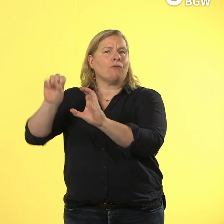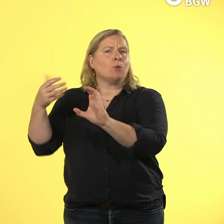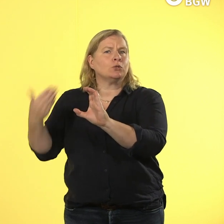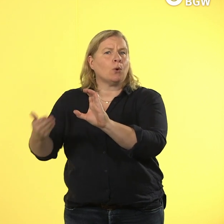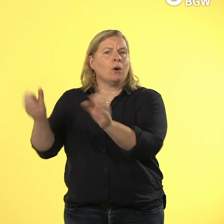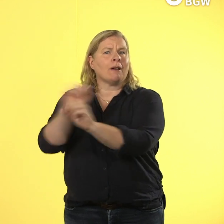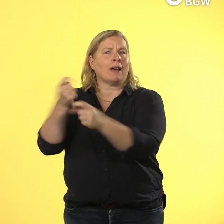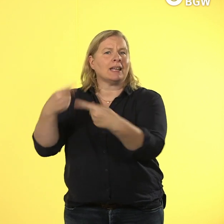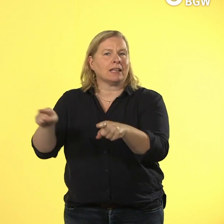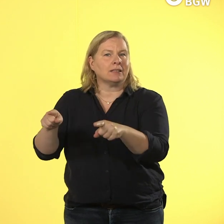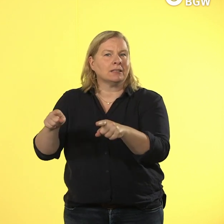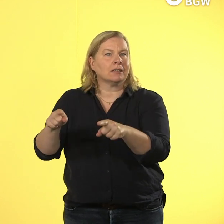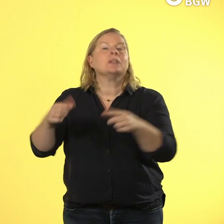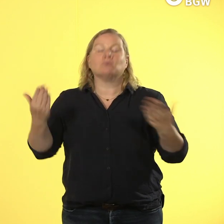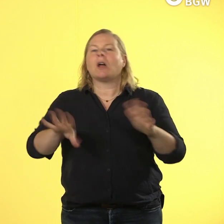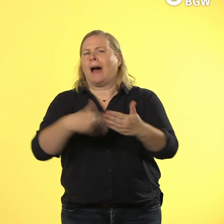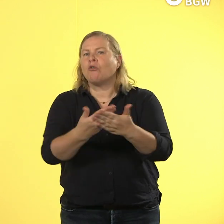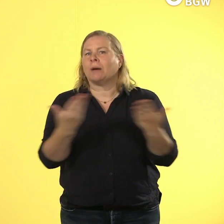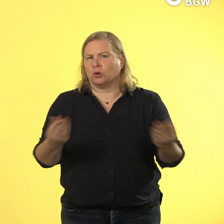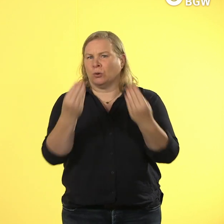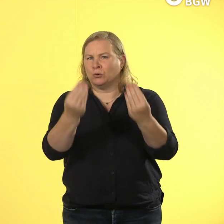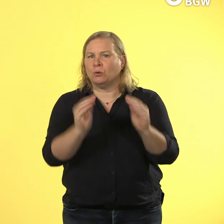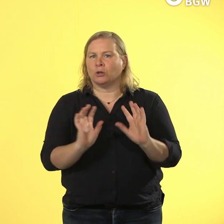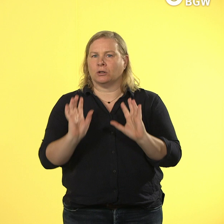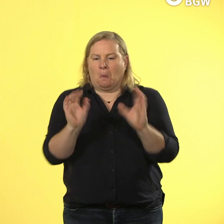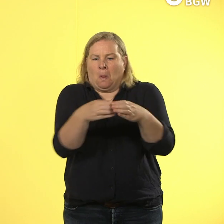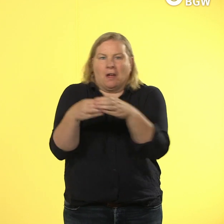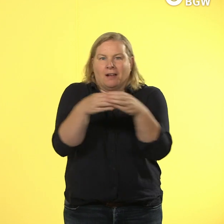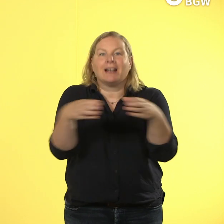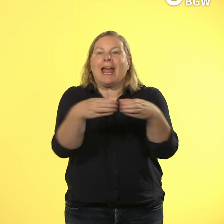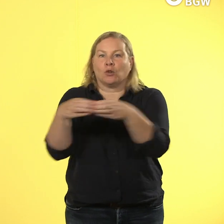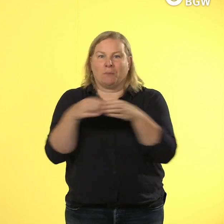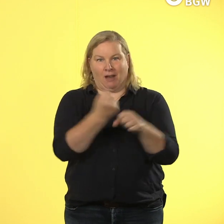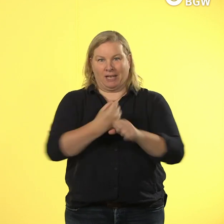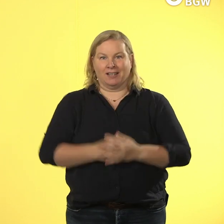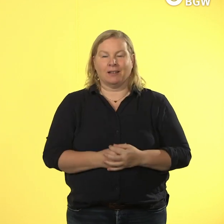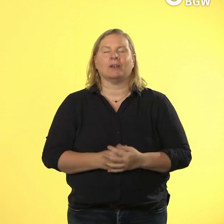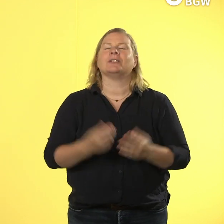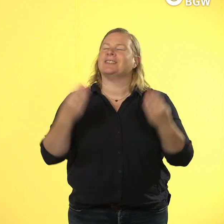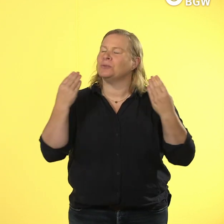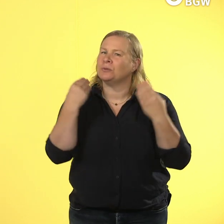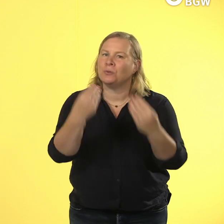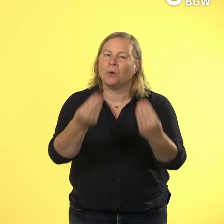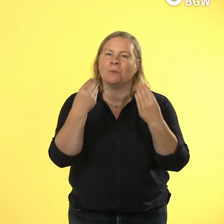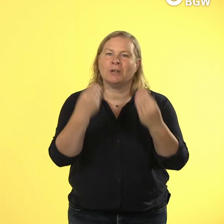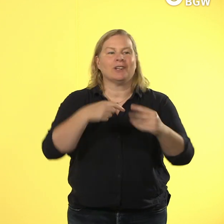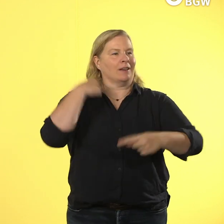Und dann finden sich eigentlich immer Leute, Kolleginnen und Kollegen, die dann in der Kleingruppenarbeit sich zusammentun,